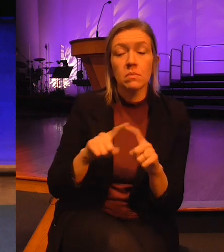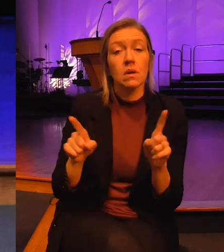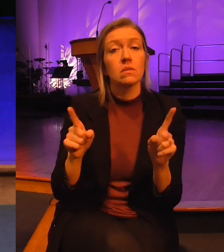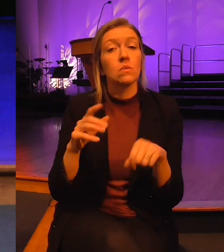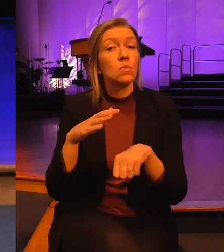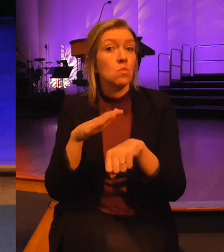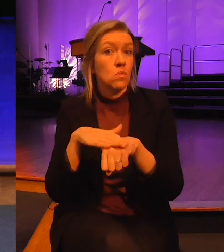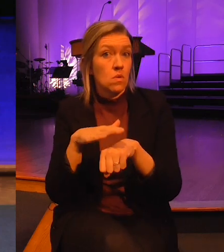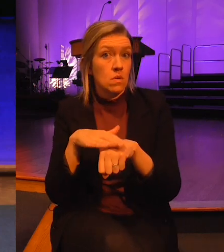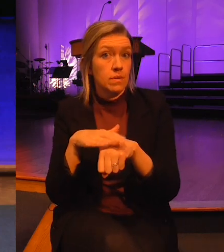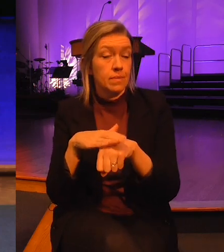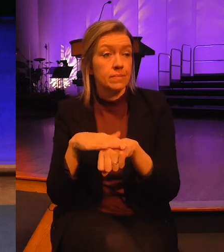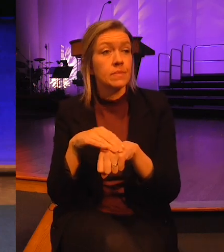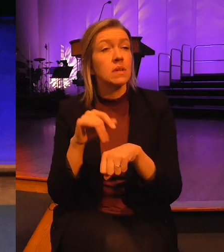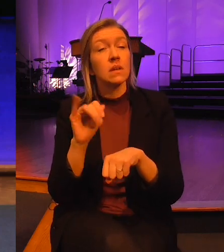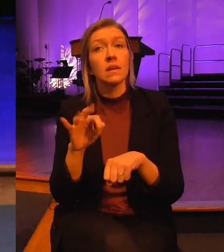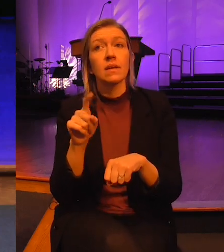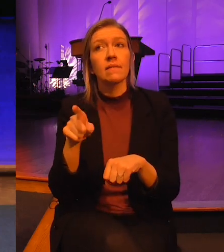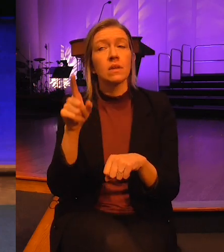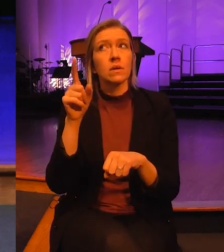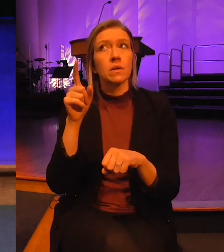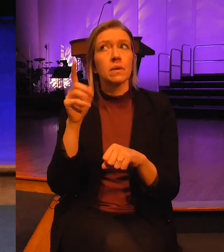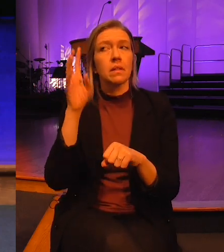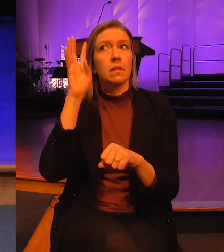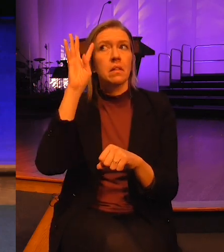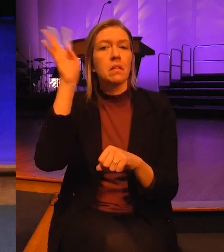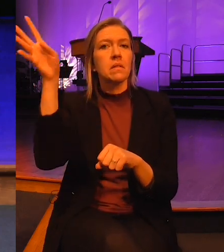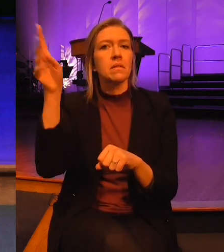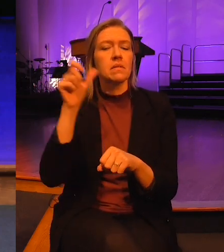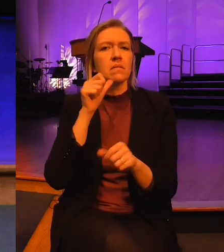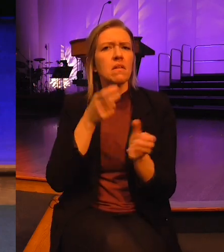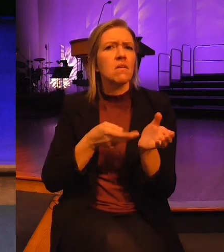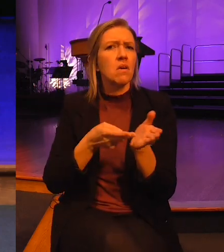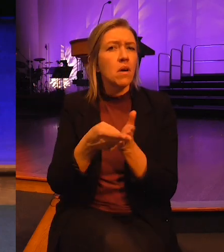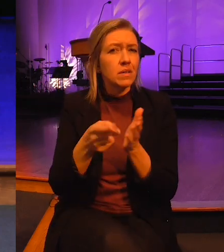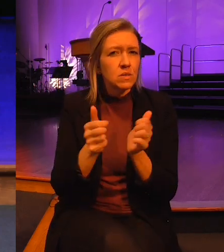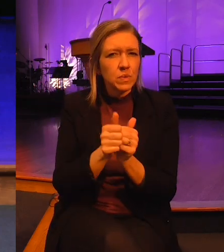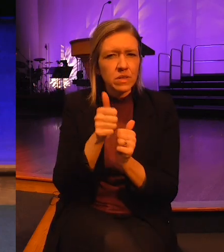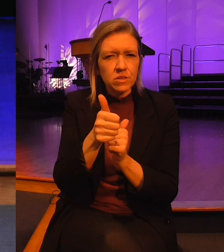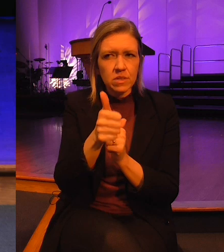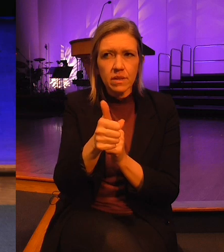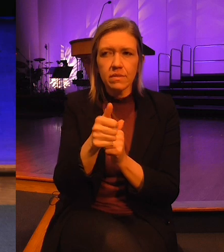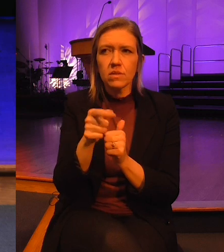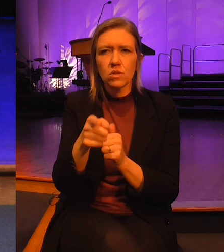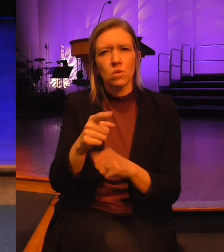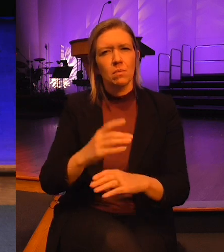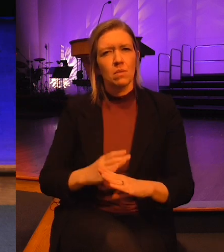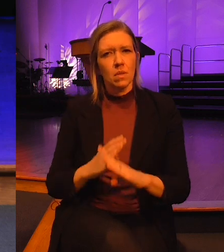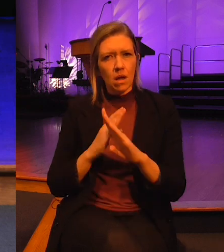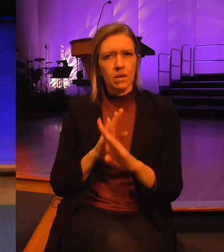contigo mismo, te estás interponiendo en el camino de tu propio llegar a ser si no vas